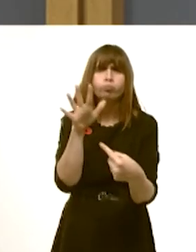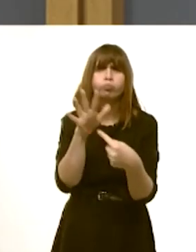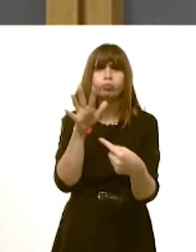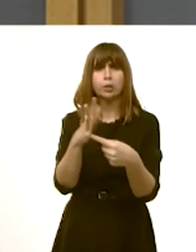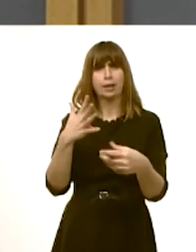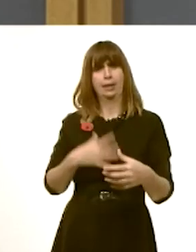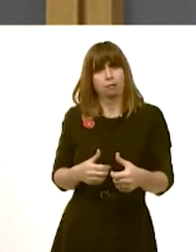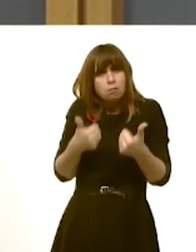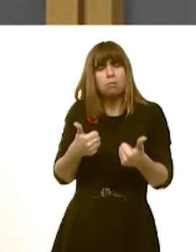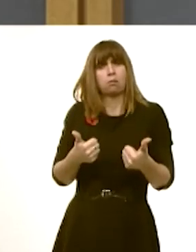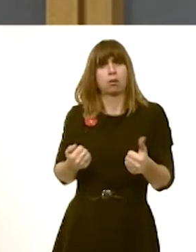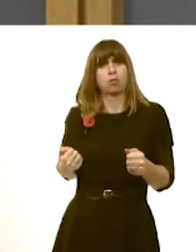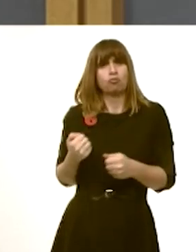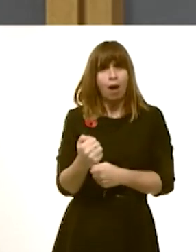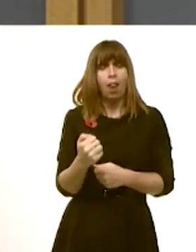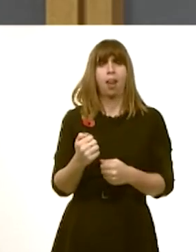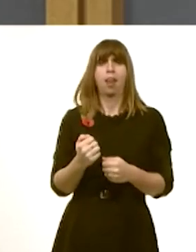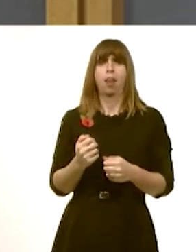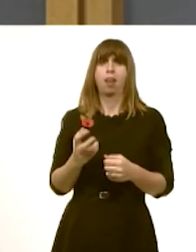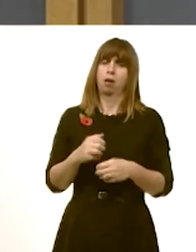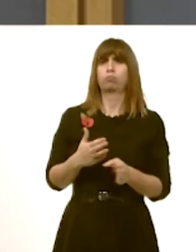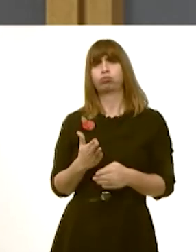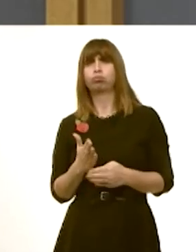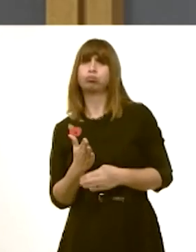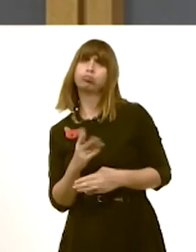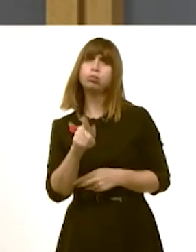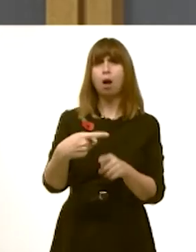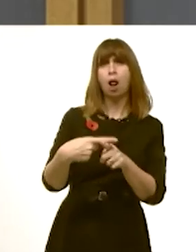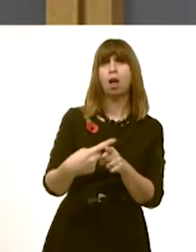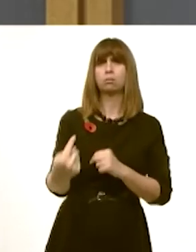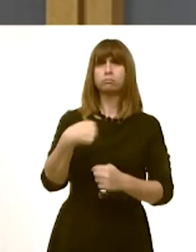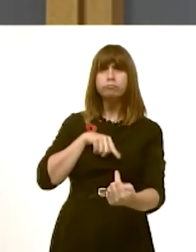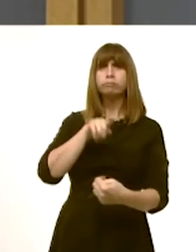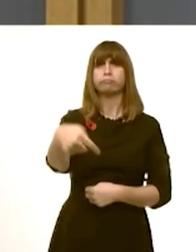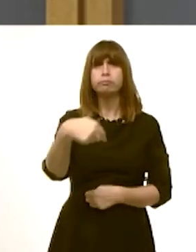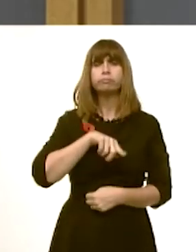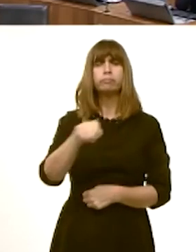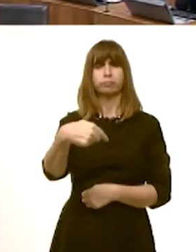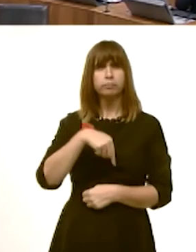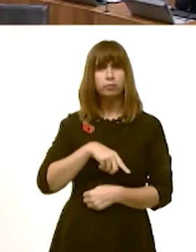ac na ddylaiír gwasanaethau hynny felly gael eu tynnu allan o freindal Cymru aír gororau nesaf?